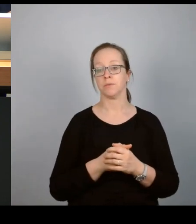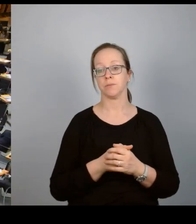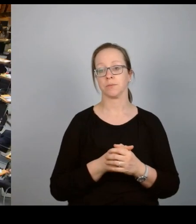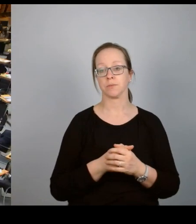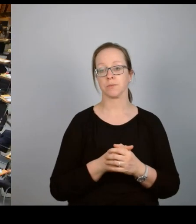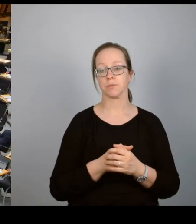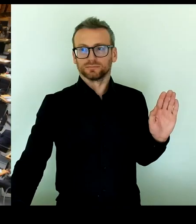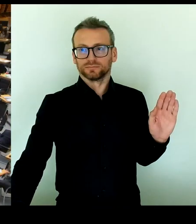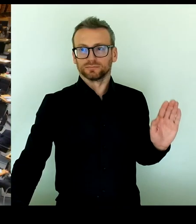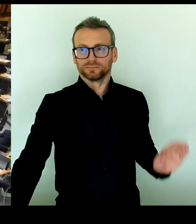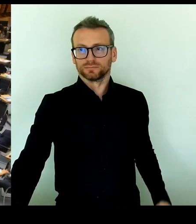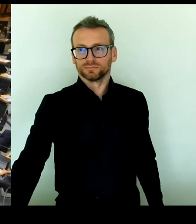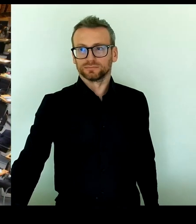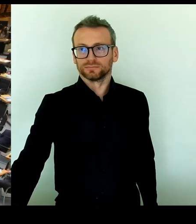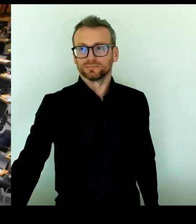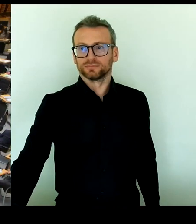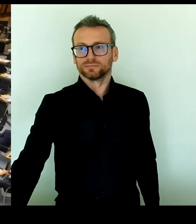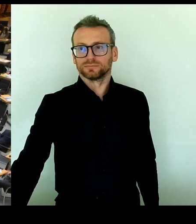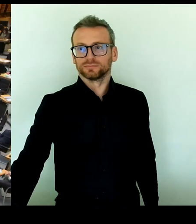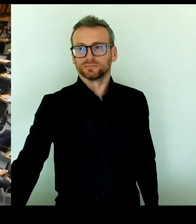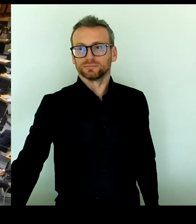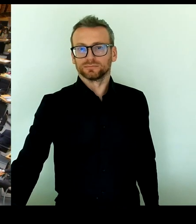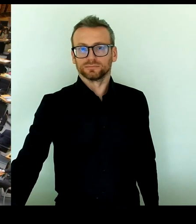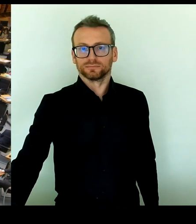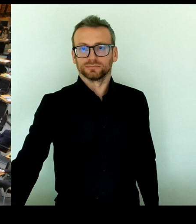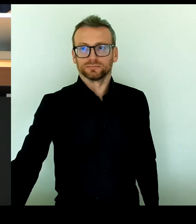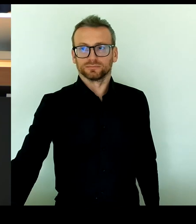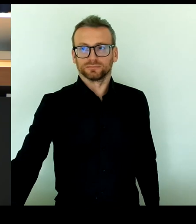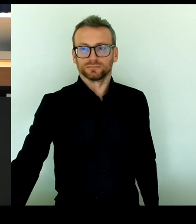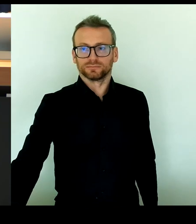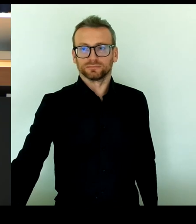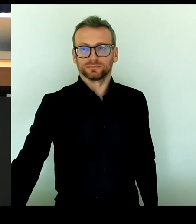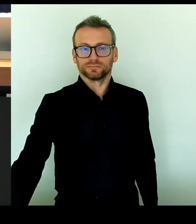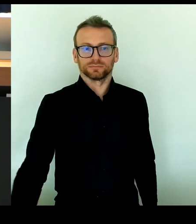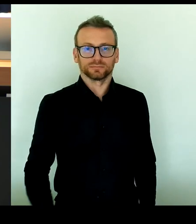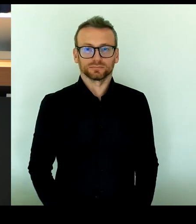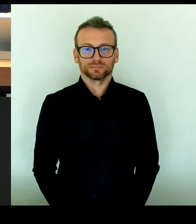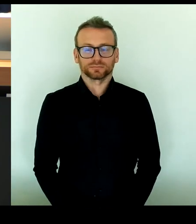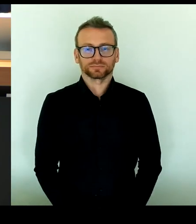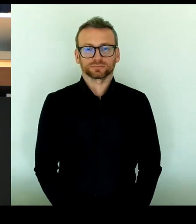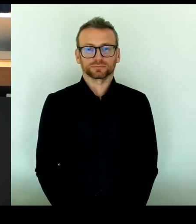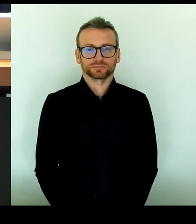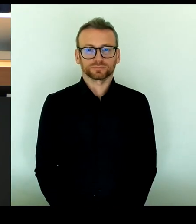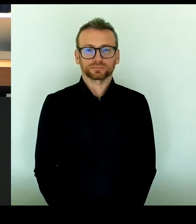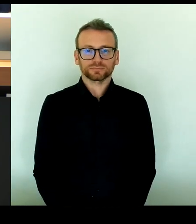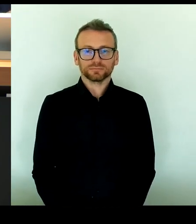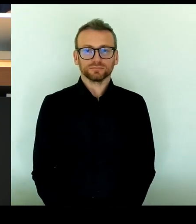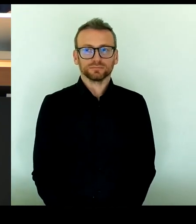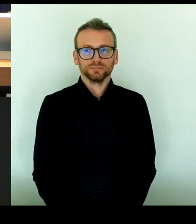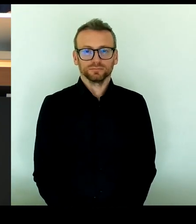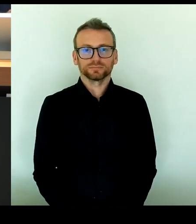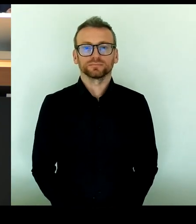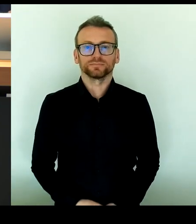sich in schlanken Fuß. Das geht nicht. (Beifall) Aber es gibt auch Positives in dem Bericht: Die Polizei wurde schon angesprochen.